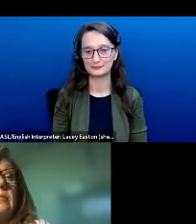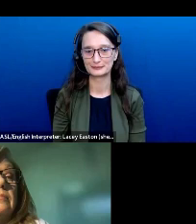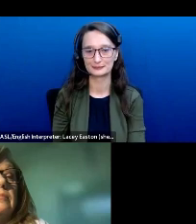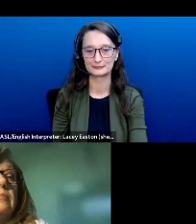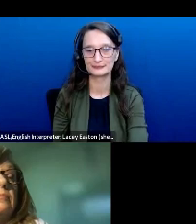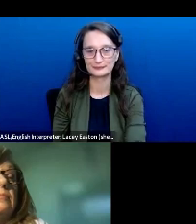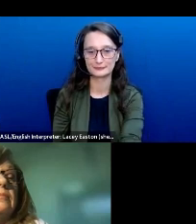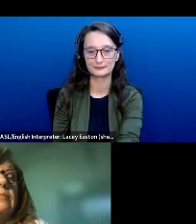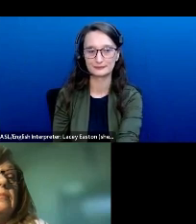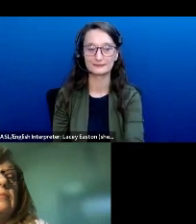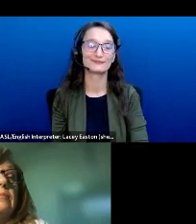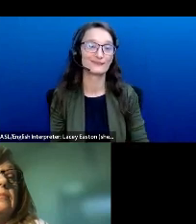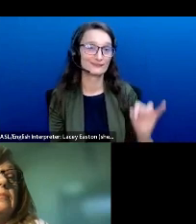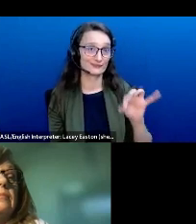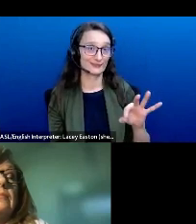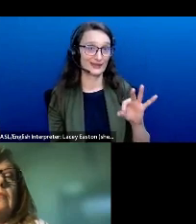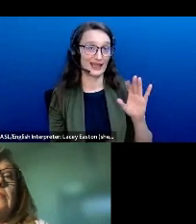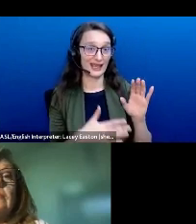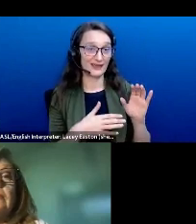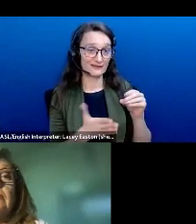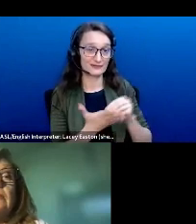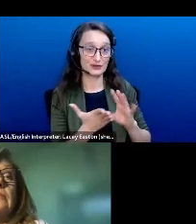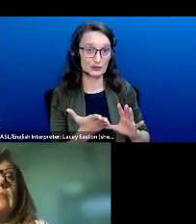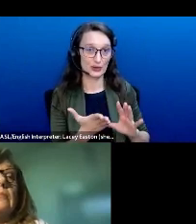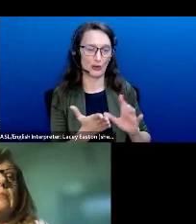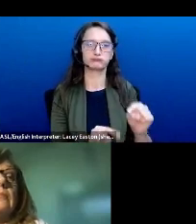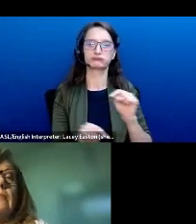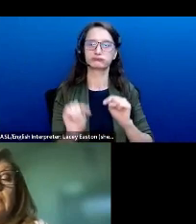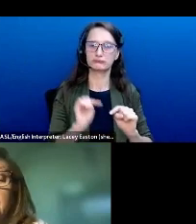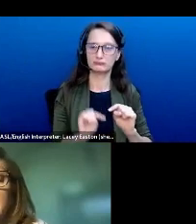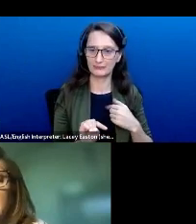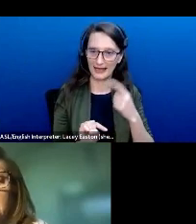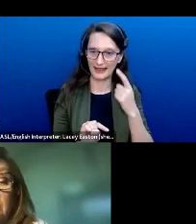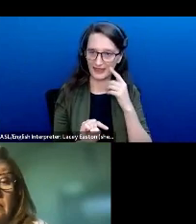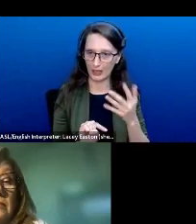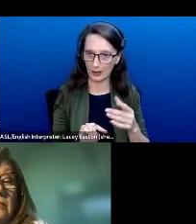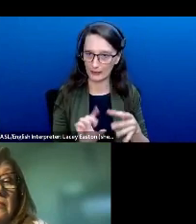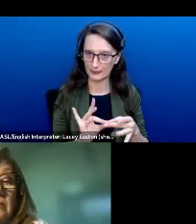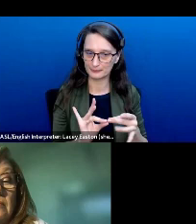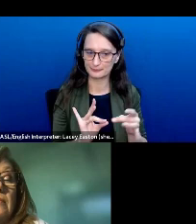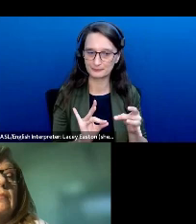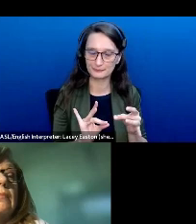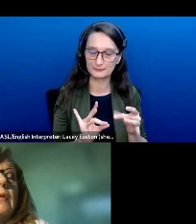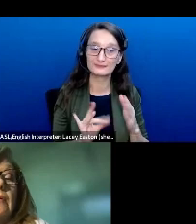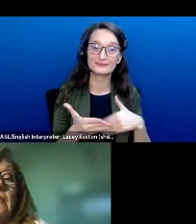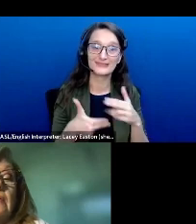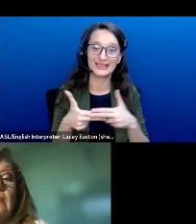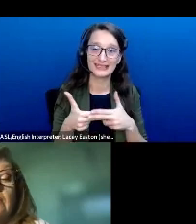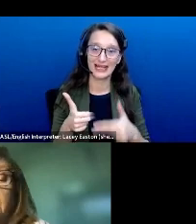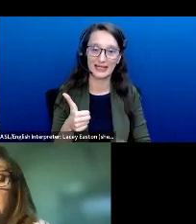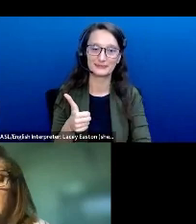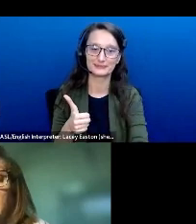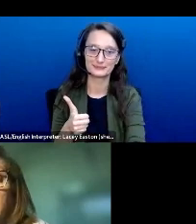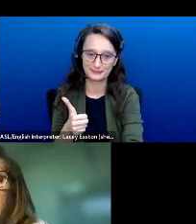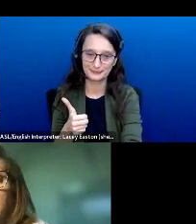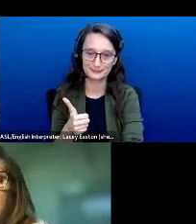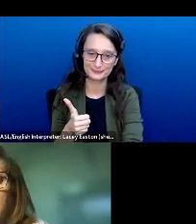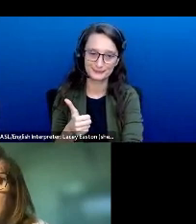Si el comportamiento es... lo siento. Creo que ya tenemos este. En la siguiente diapositiva, por favor, de acuerdo. Resolución